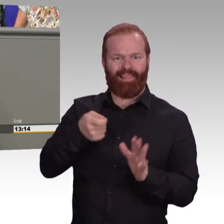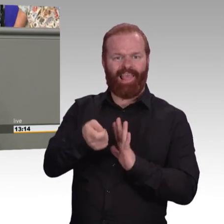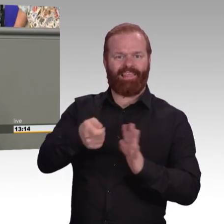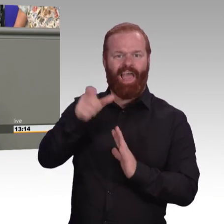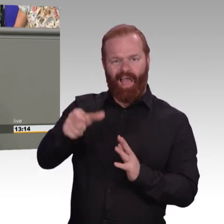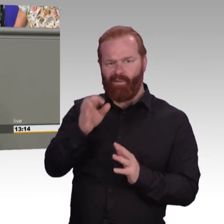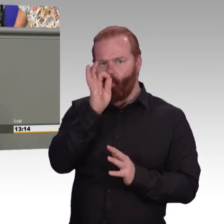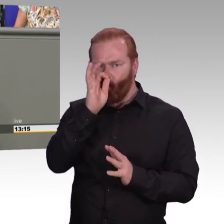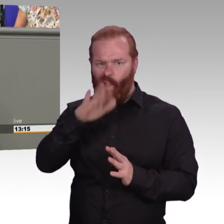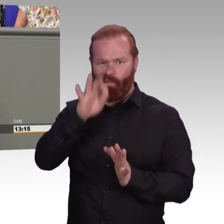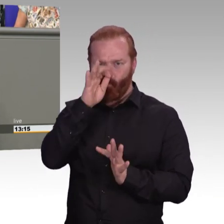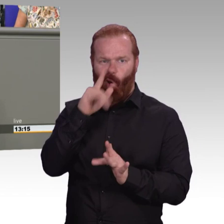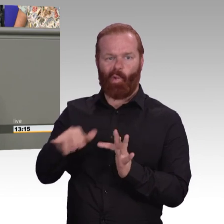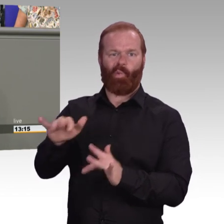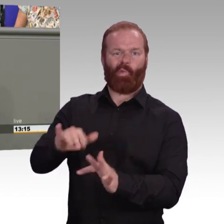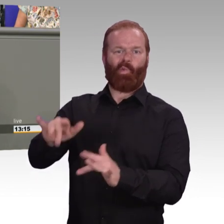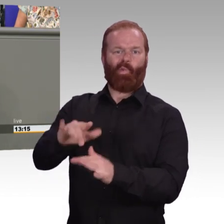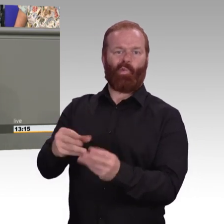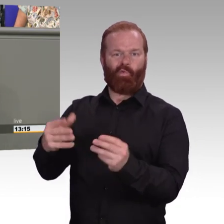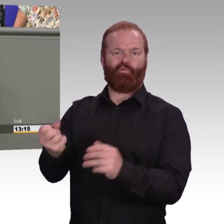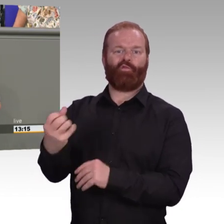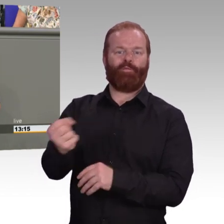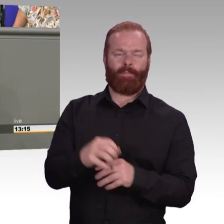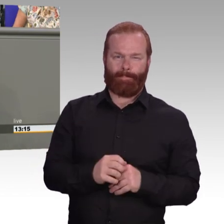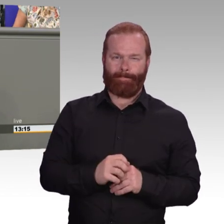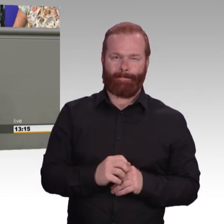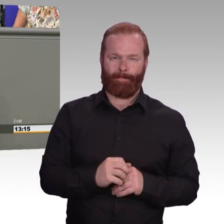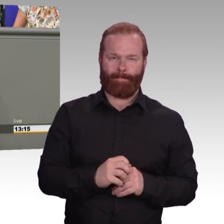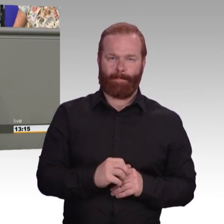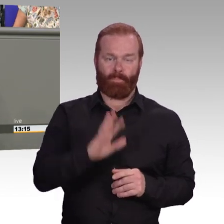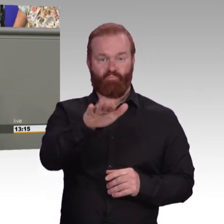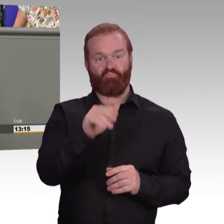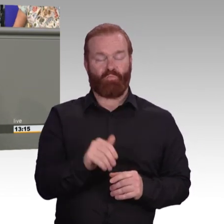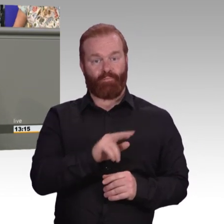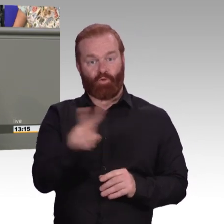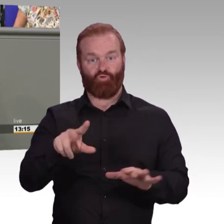in Deutschland, denen nicht nachgegangen werden konnte, weil Daten gelöscht werden mussten